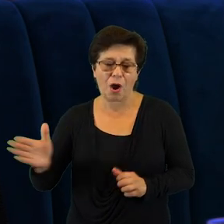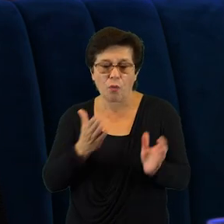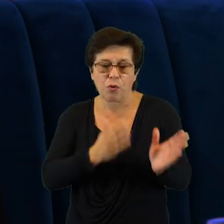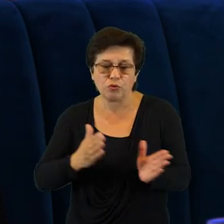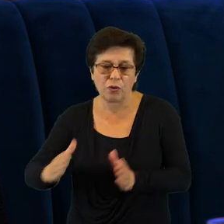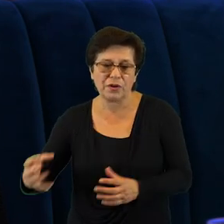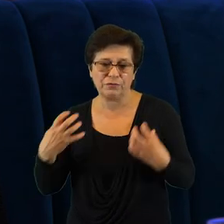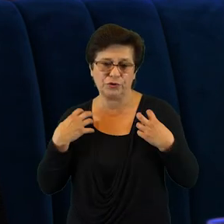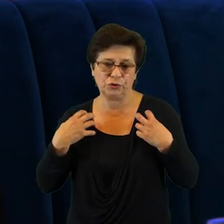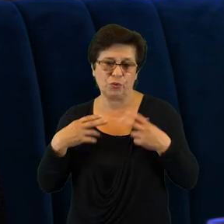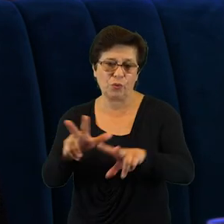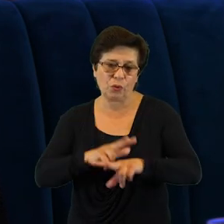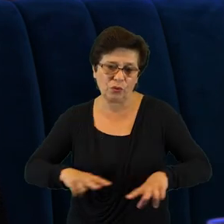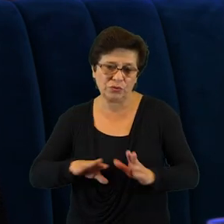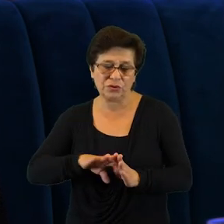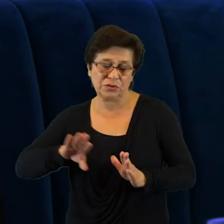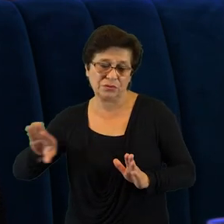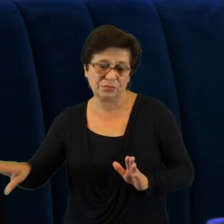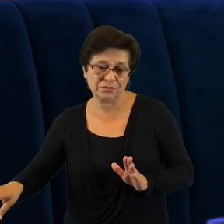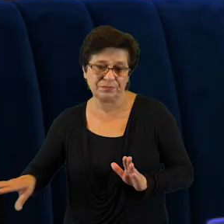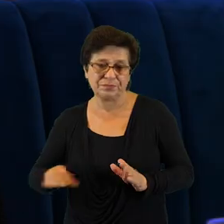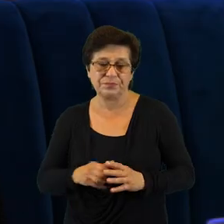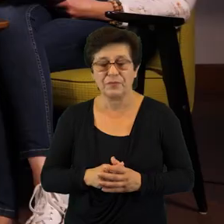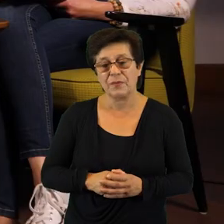natomiast Słonimski był bardzo długo kawalerem,